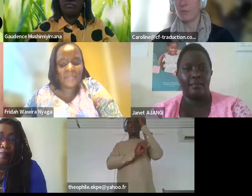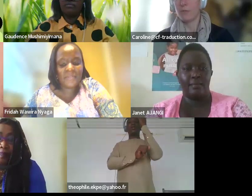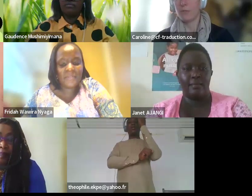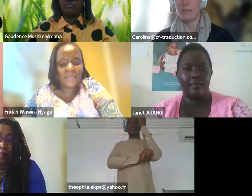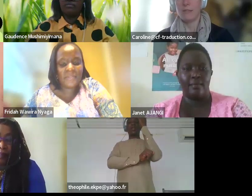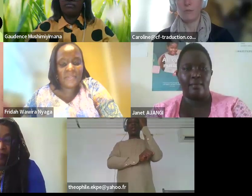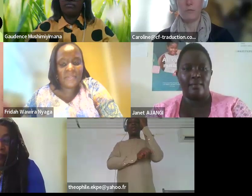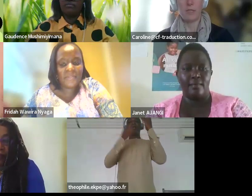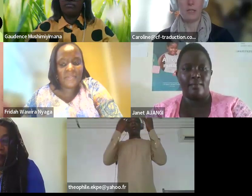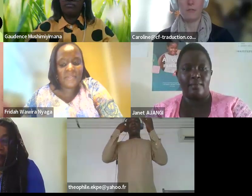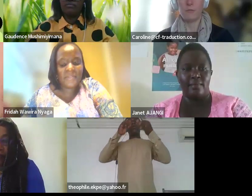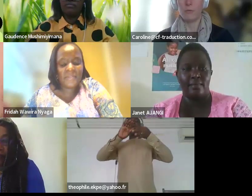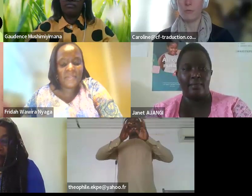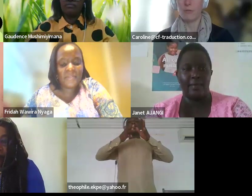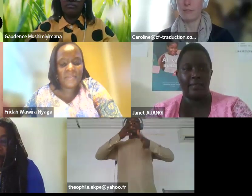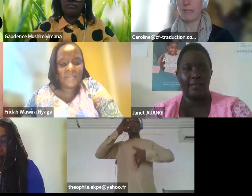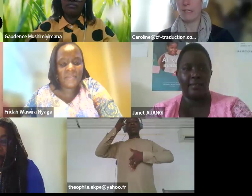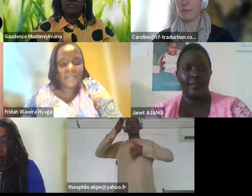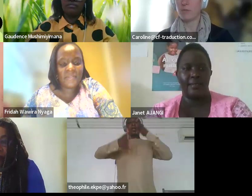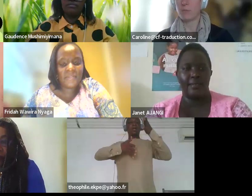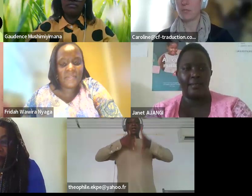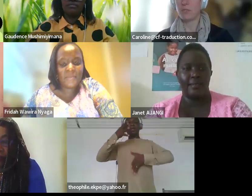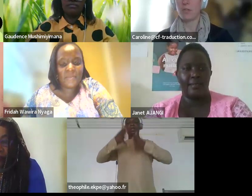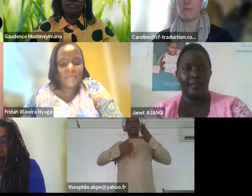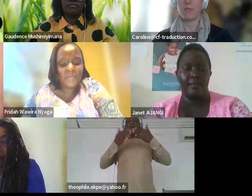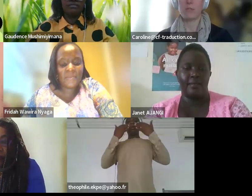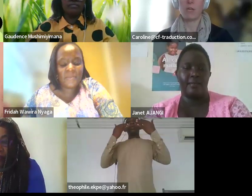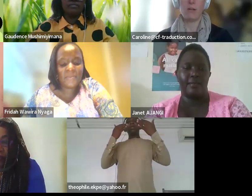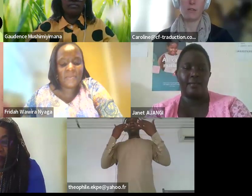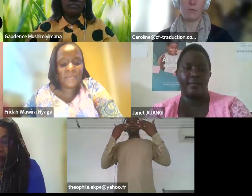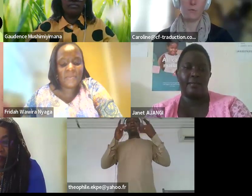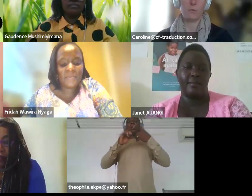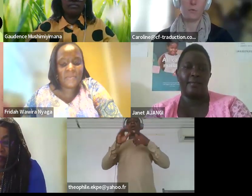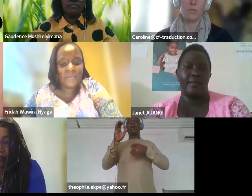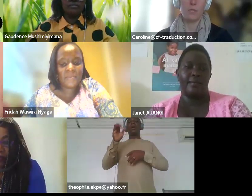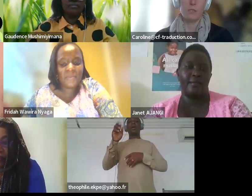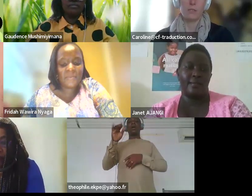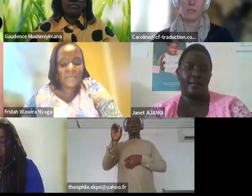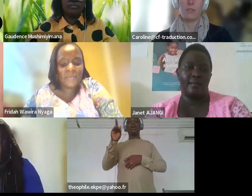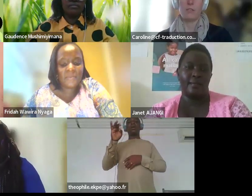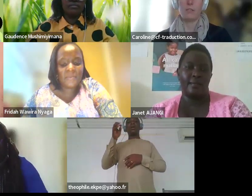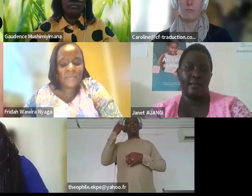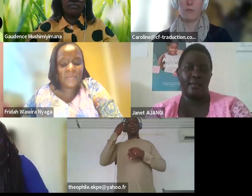l'interprétation en signe et merci Caroline pour la traduction français